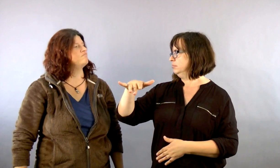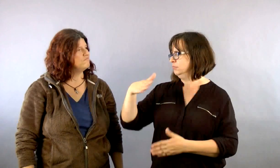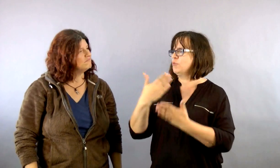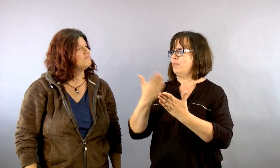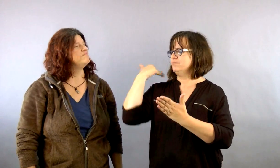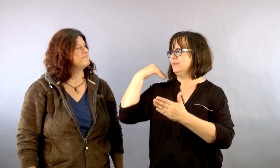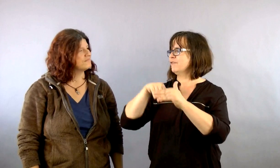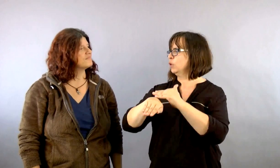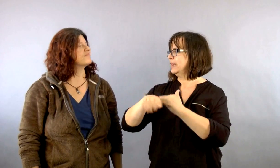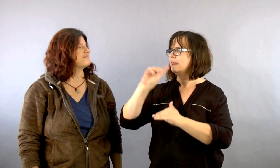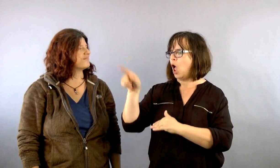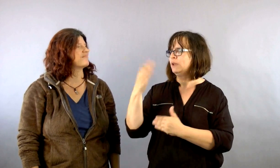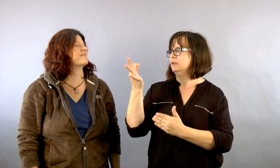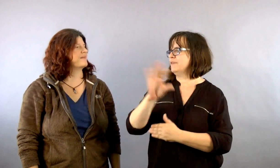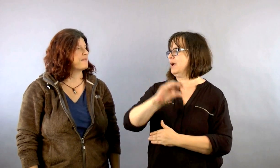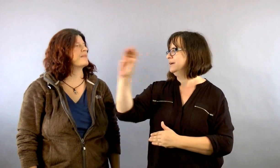zum Beispiel auch für Flüchtlinge.